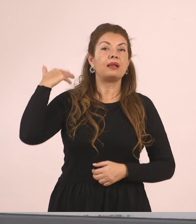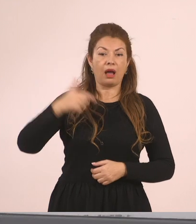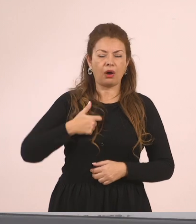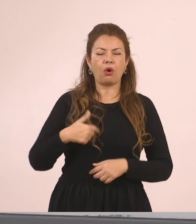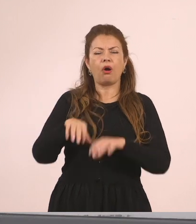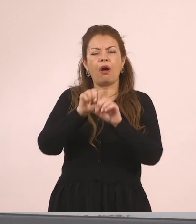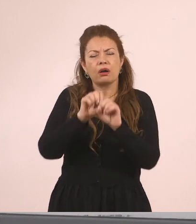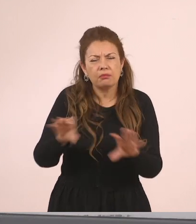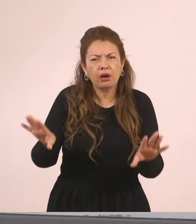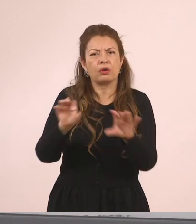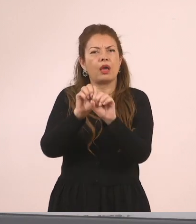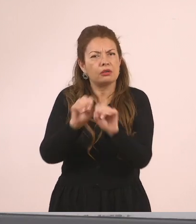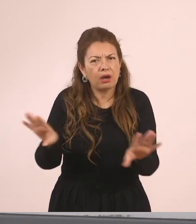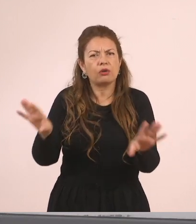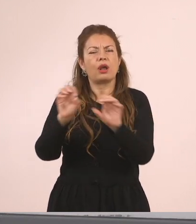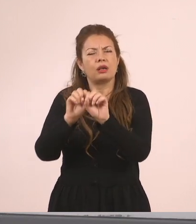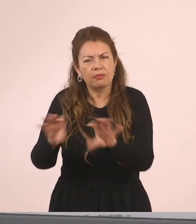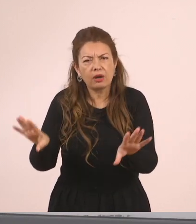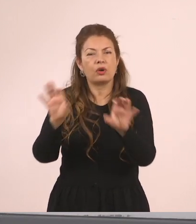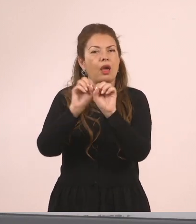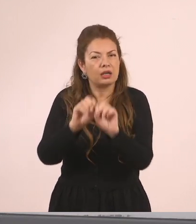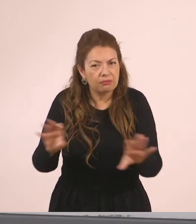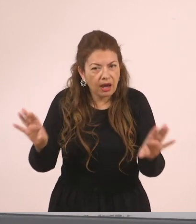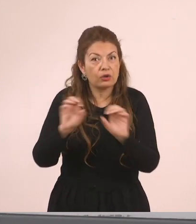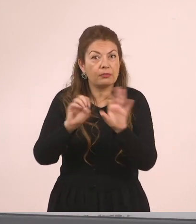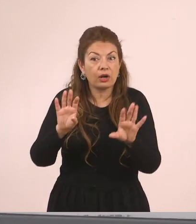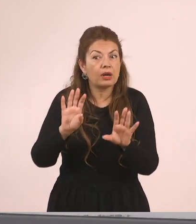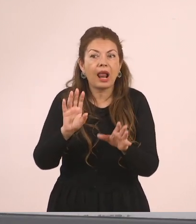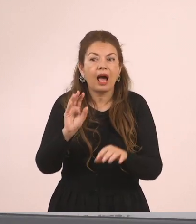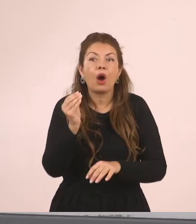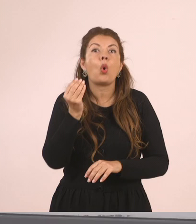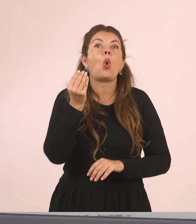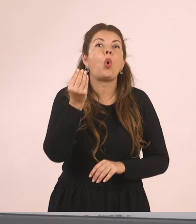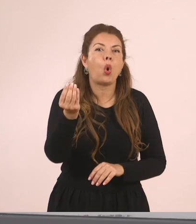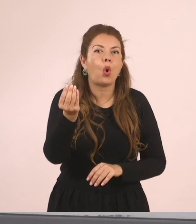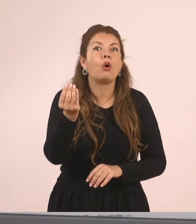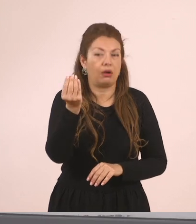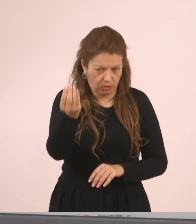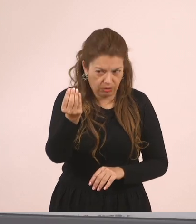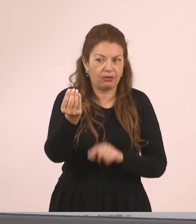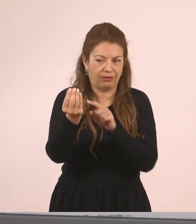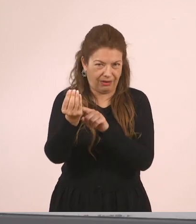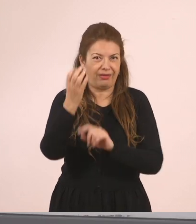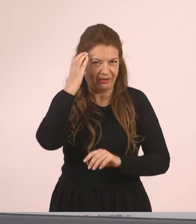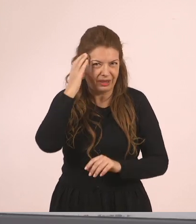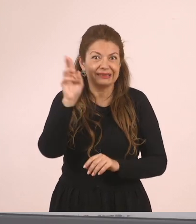Ενημέρωνα. Και τι θα βάλω; Ωμέγα φυσικά γιατί είναι ρήμα σε -ώνω.